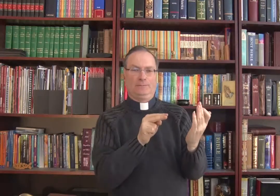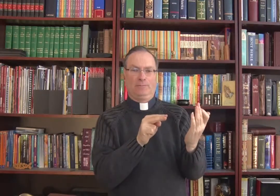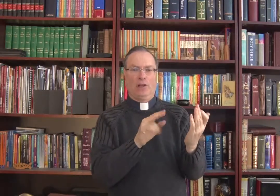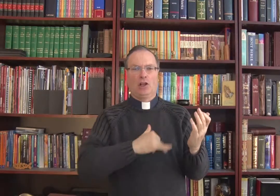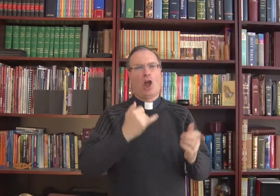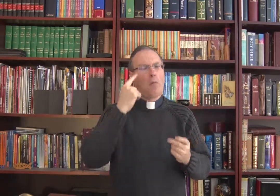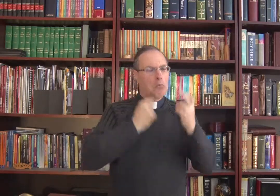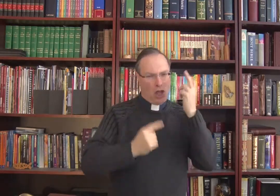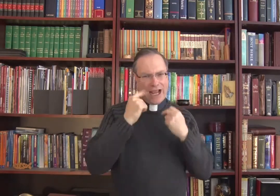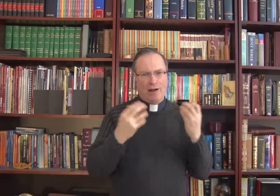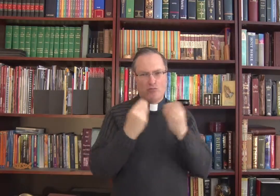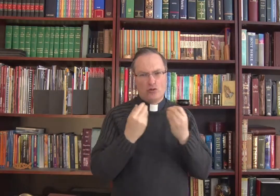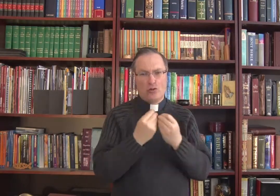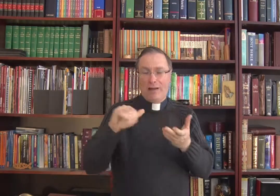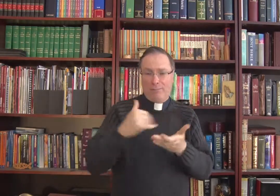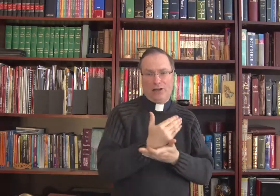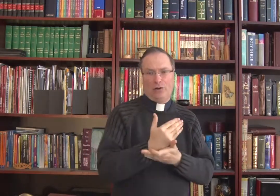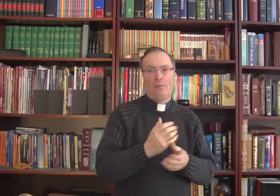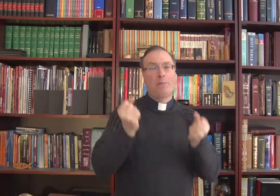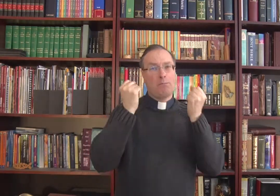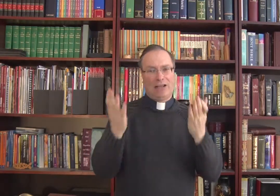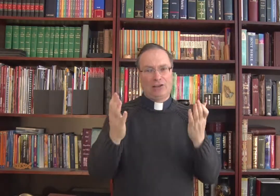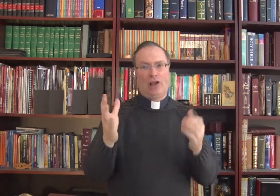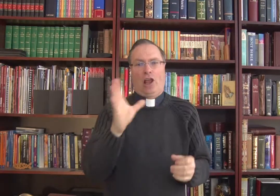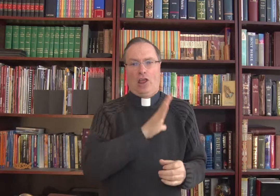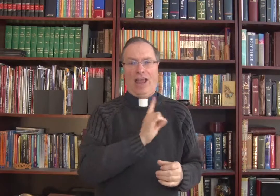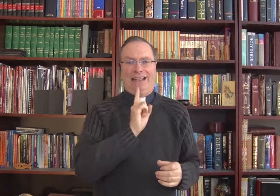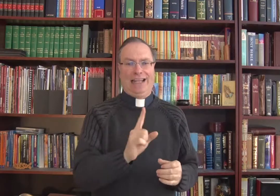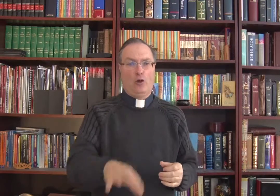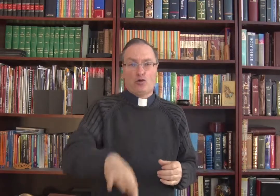Je pleurais beaucoup parce que personne n'avait été trouvé